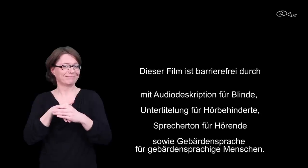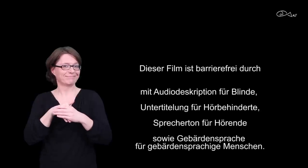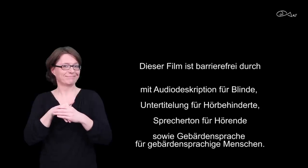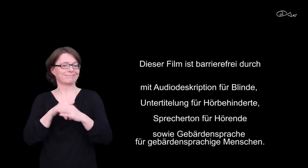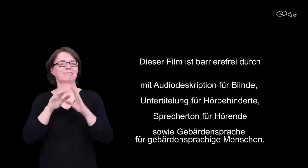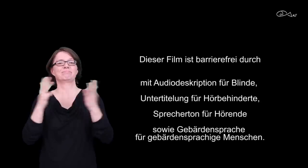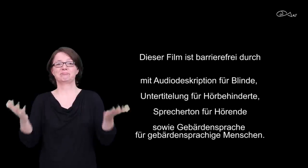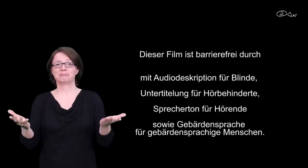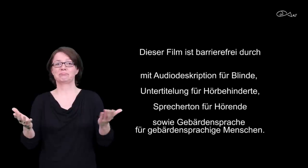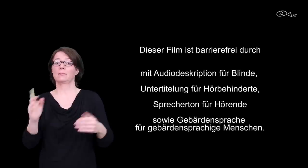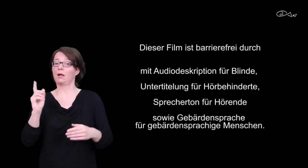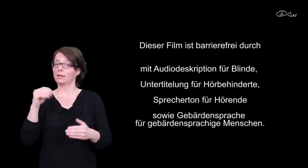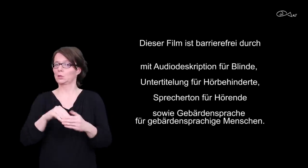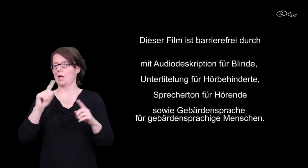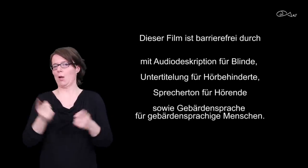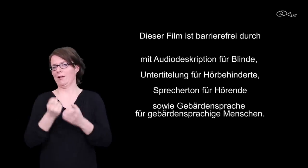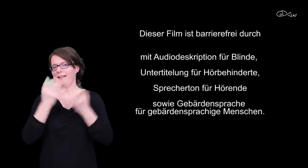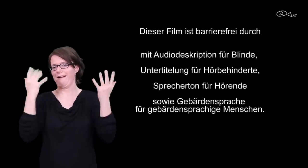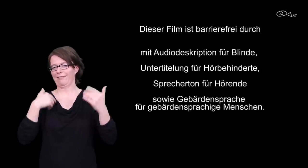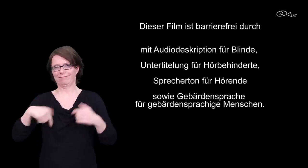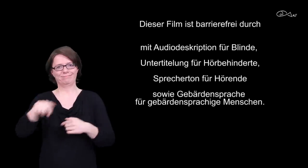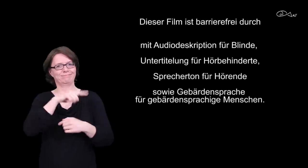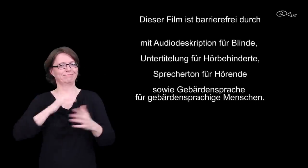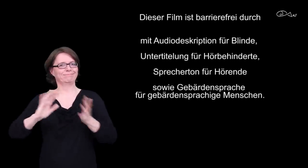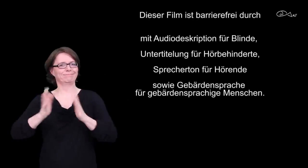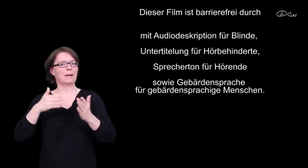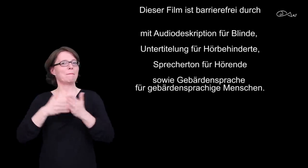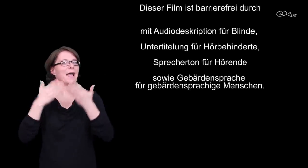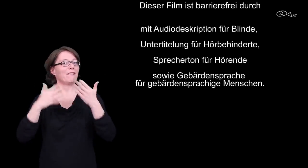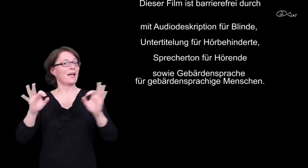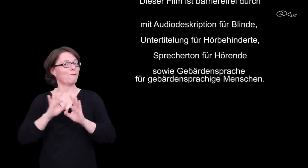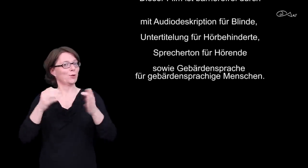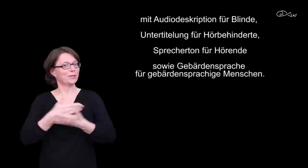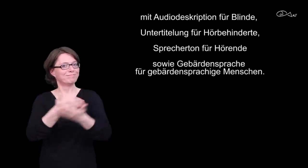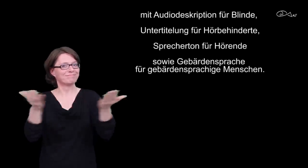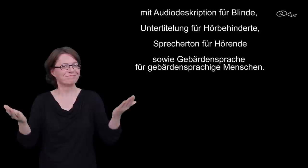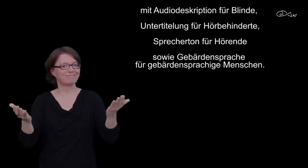Und selbstverständlich ist er auch barrierefrei für alle gebärdensprachigen Menschen.